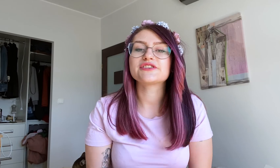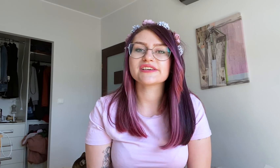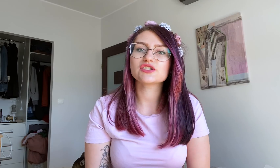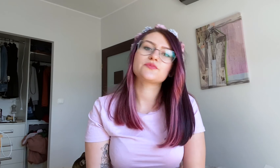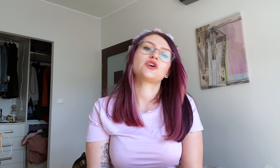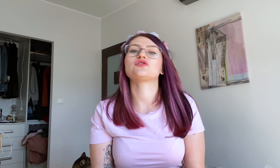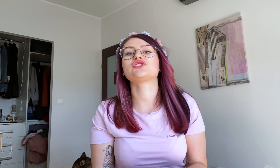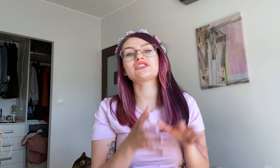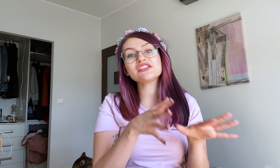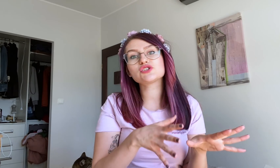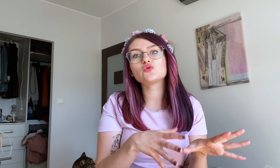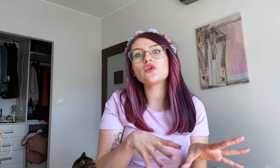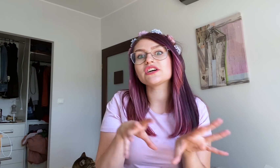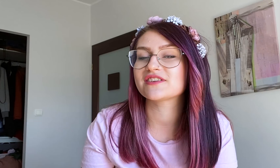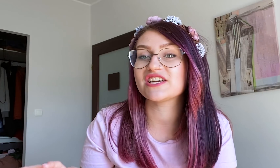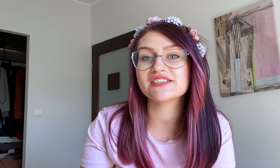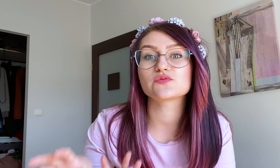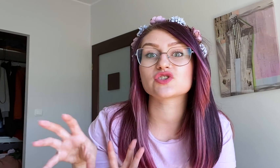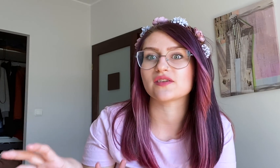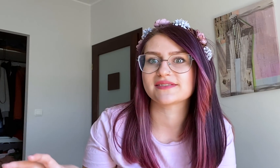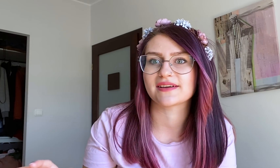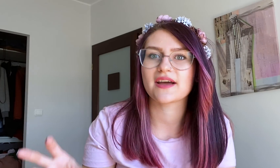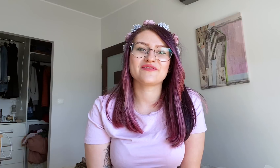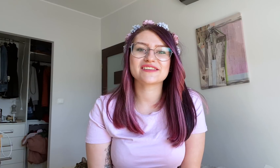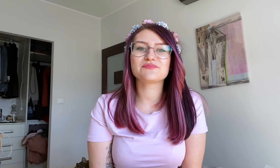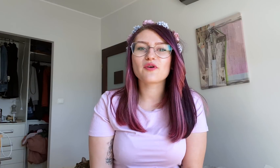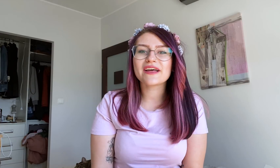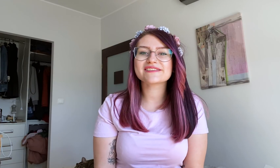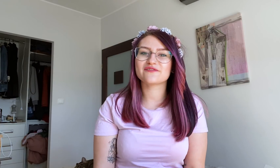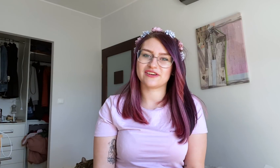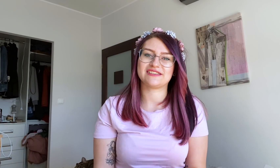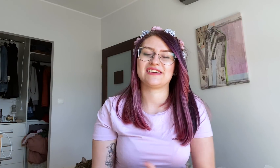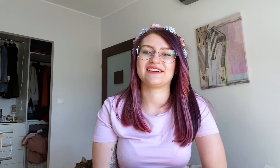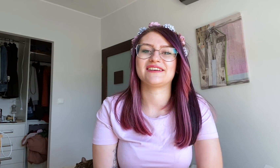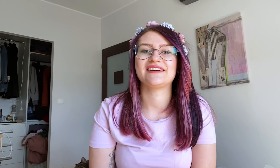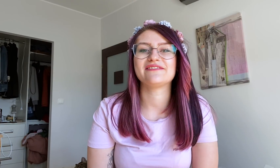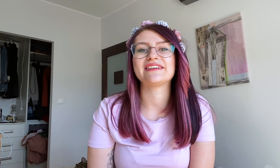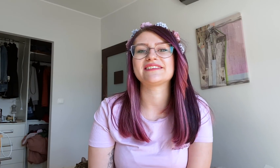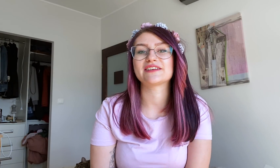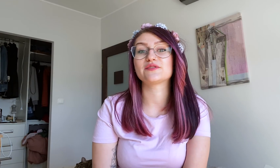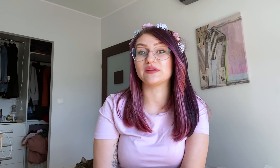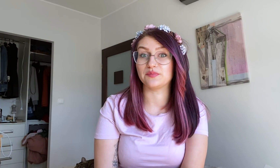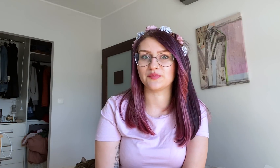I często przychodzi część głuchych, część słyszących, więc polecam właśnie eventy tego typu.